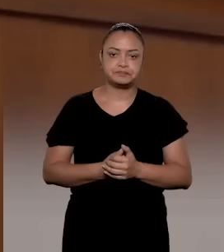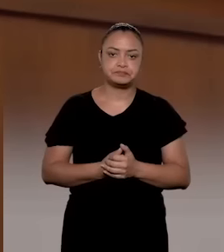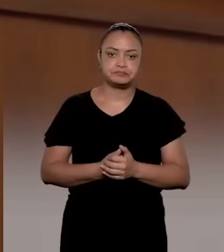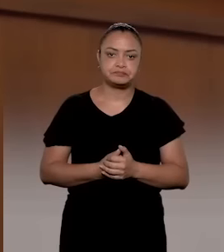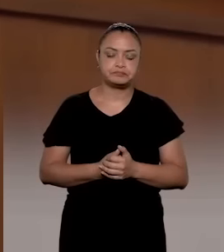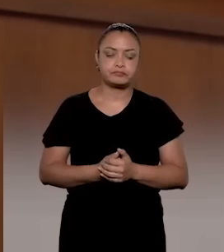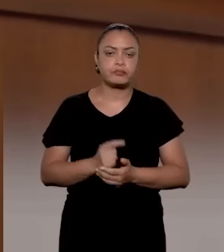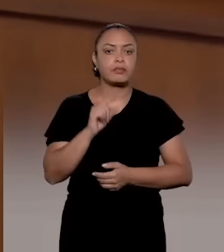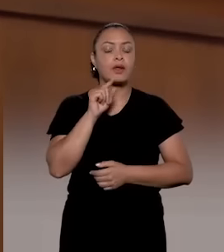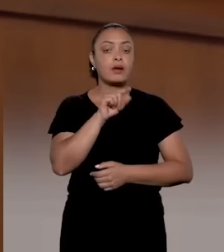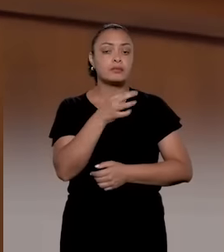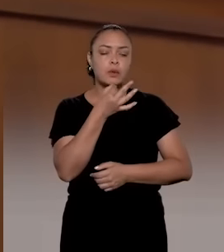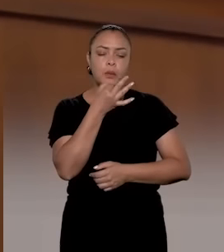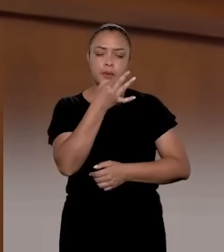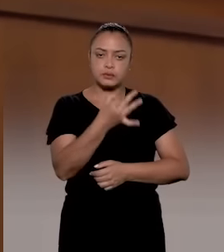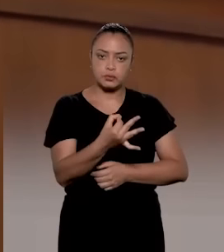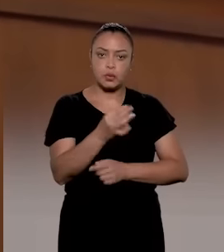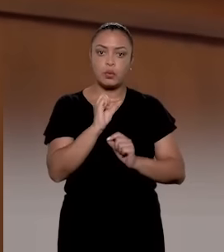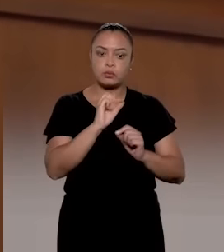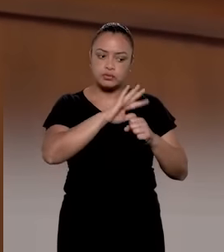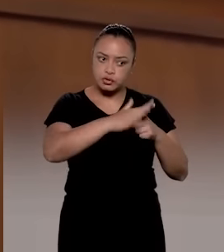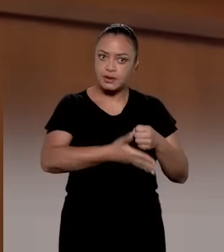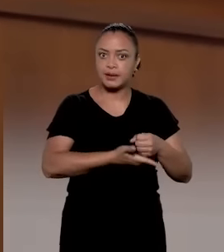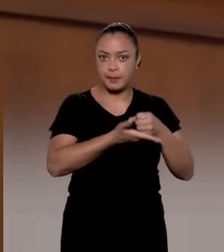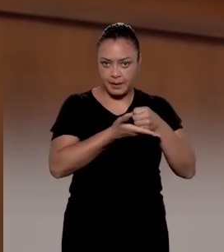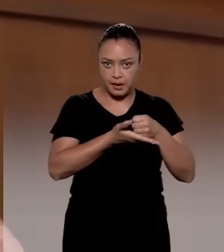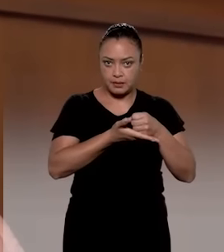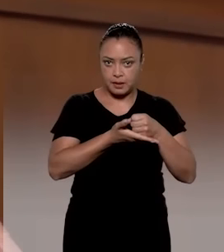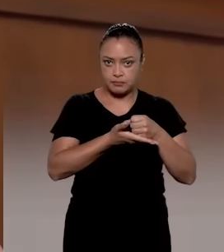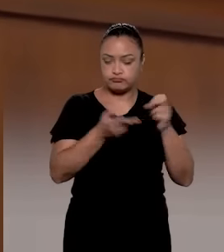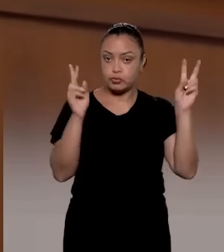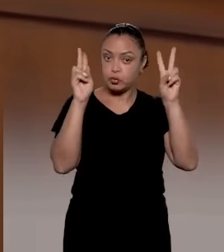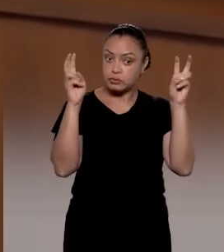Professor, o senhor comentou sobre sustentabilidade e esse é um tema muito